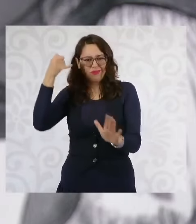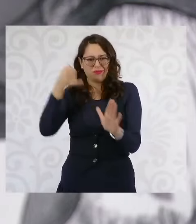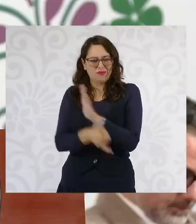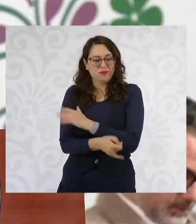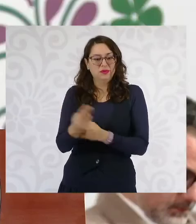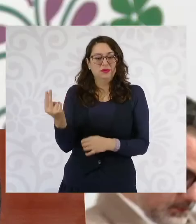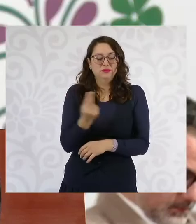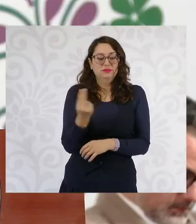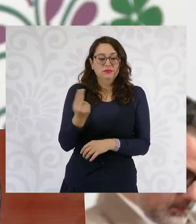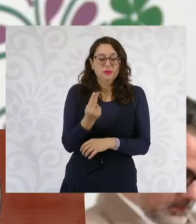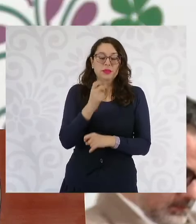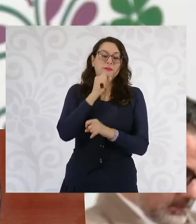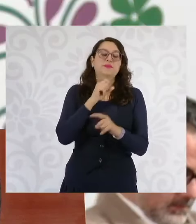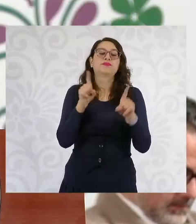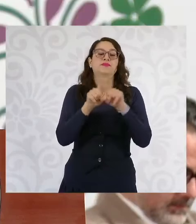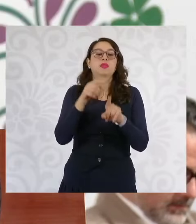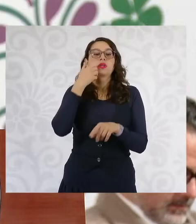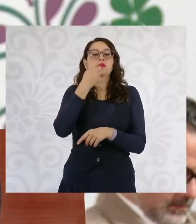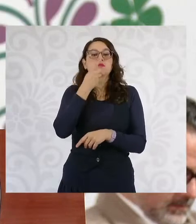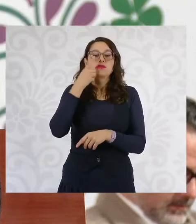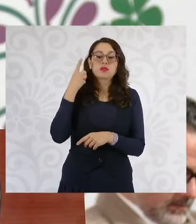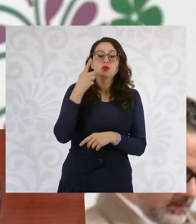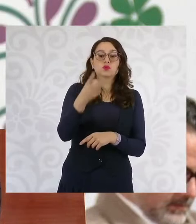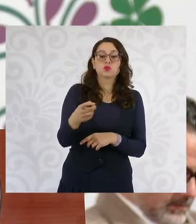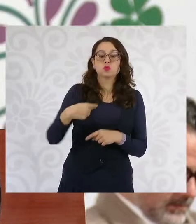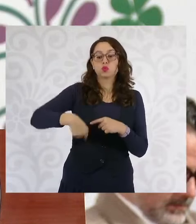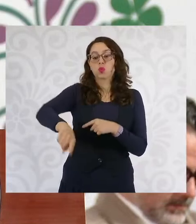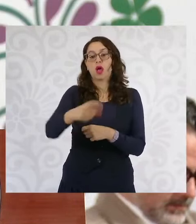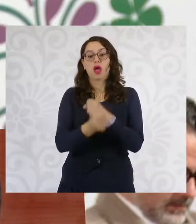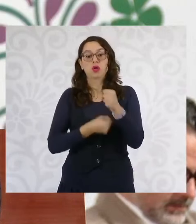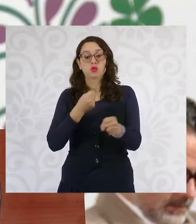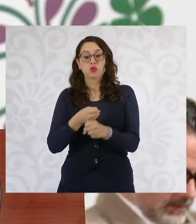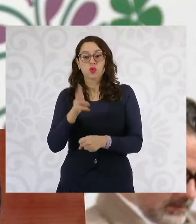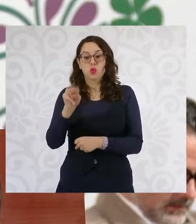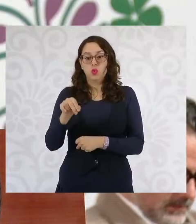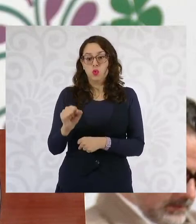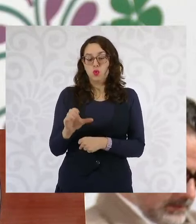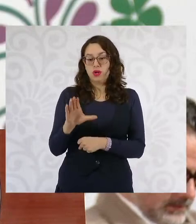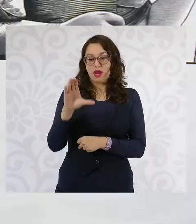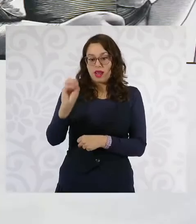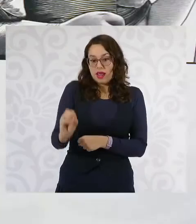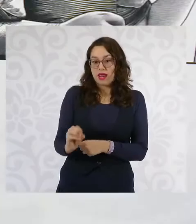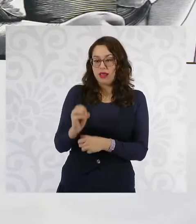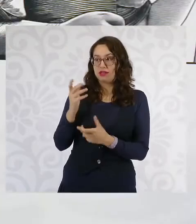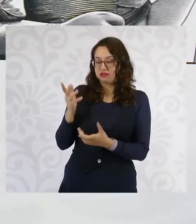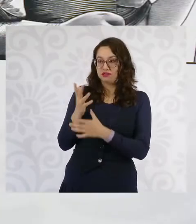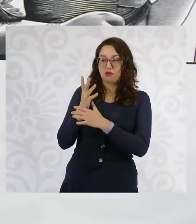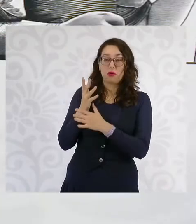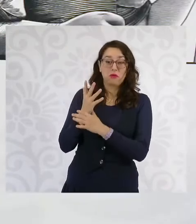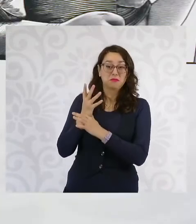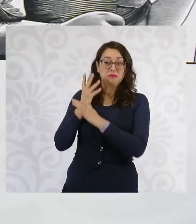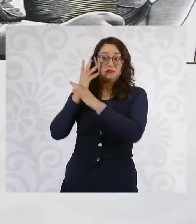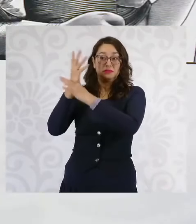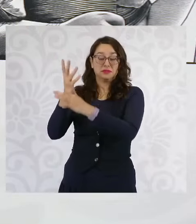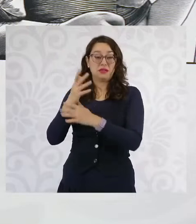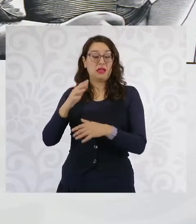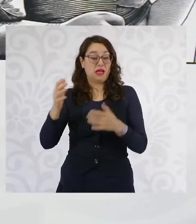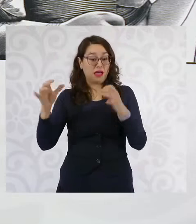quiero mencionar que este año la UNESCO ha dedicado a la física cuántica el año 2025